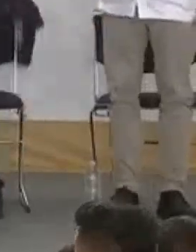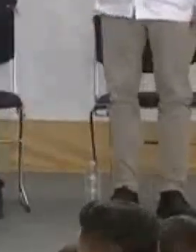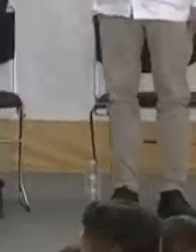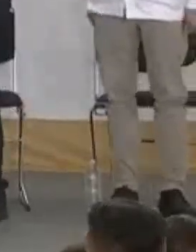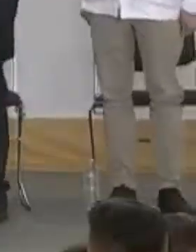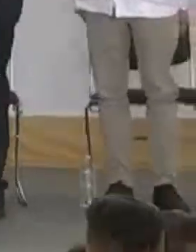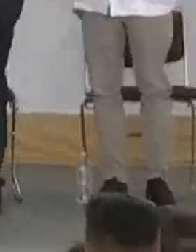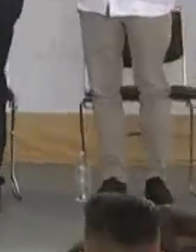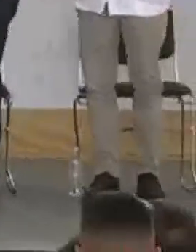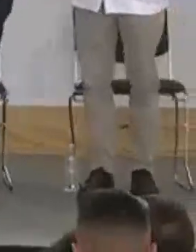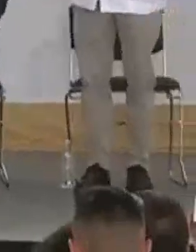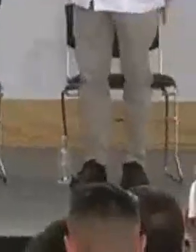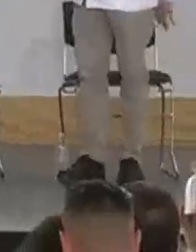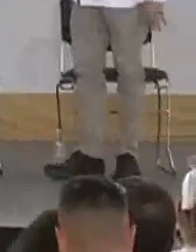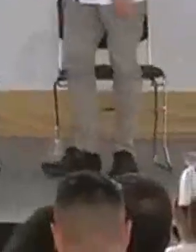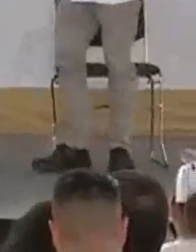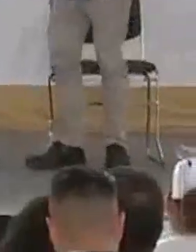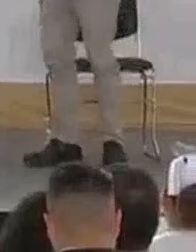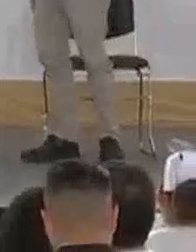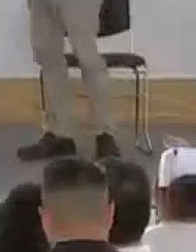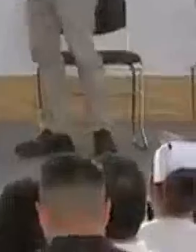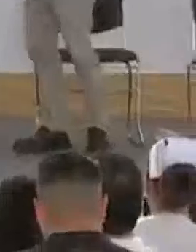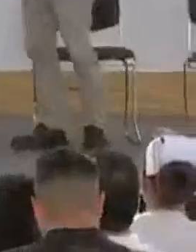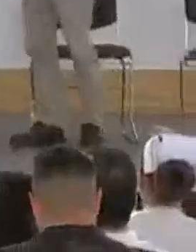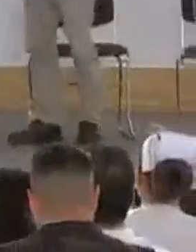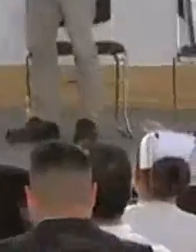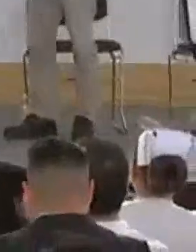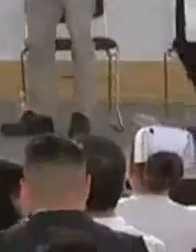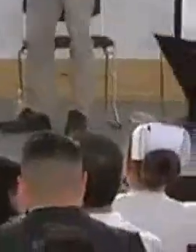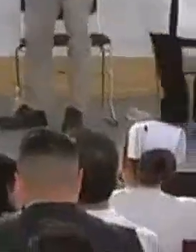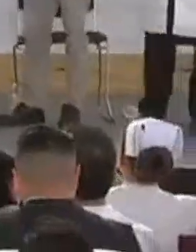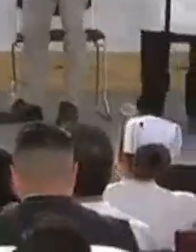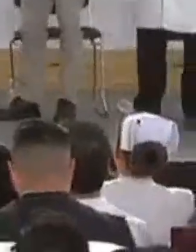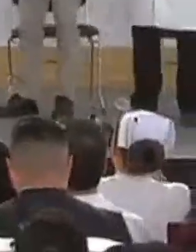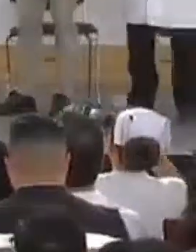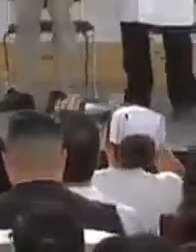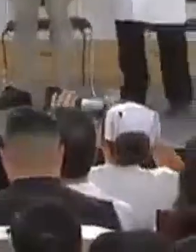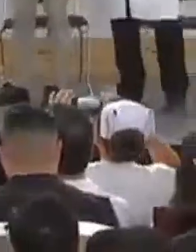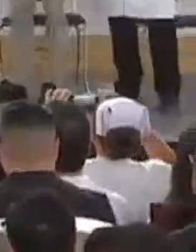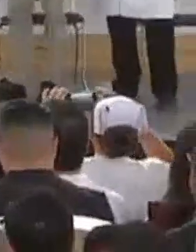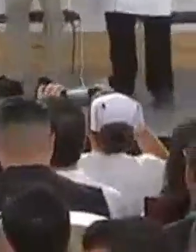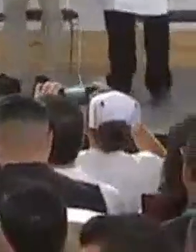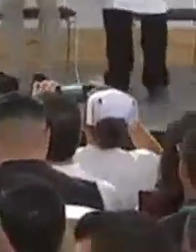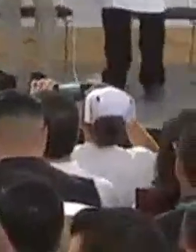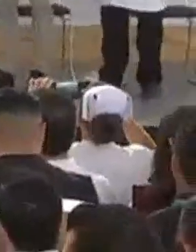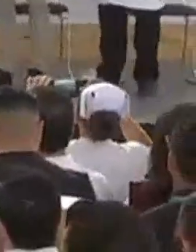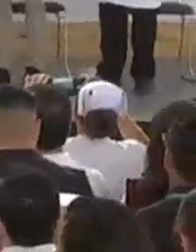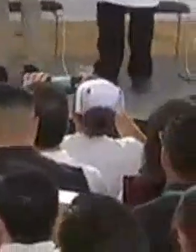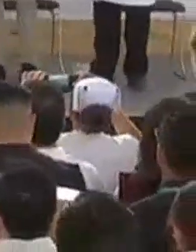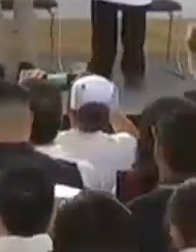de ustedes la presidenta de los Estados Unidos Mexicanos, Dra Claudia Chenbaum.